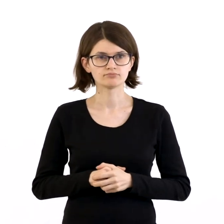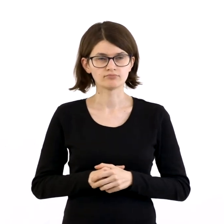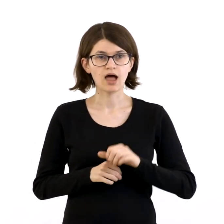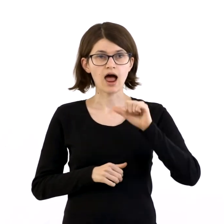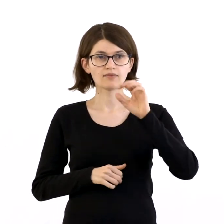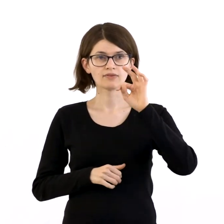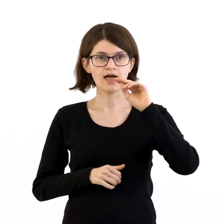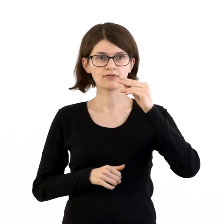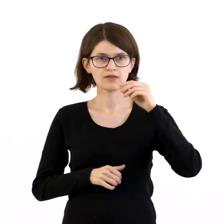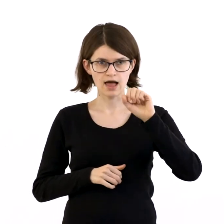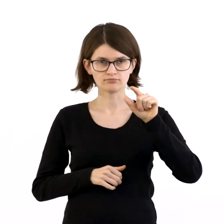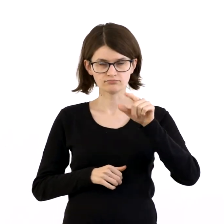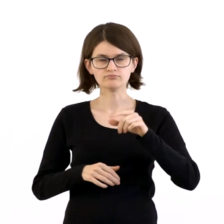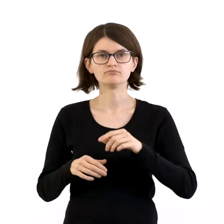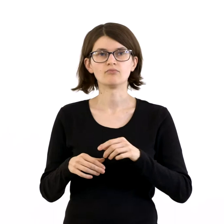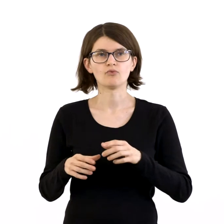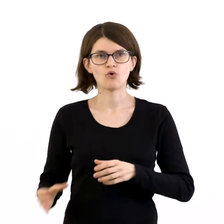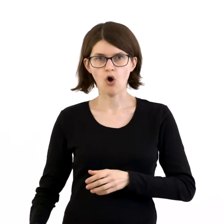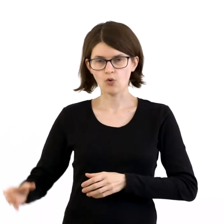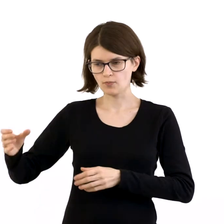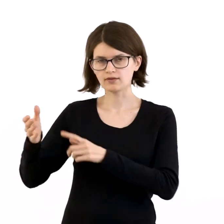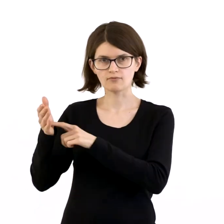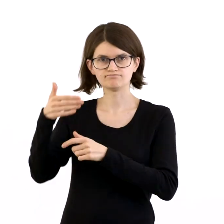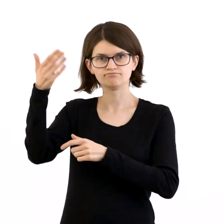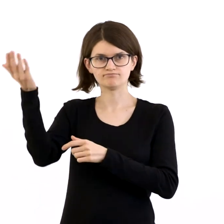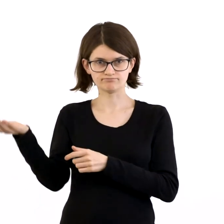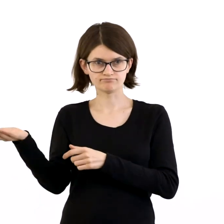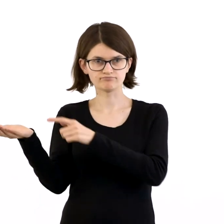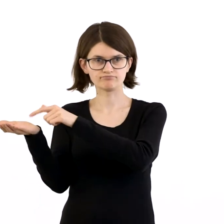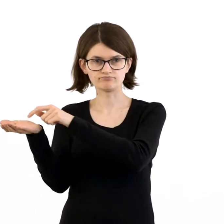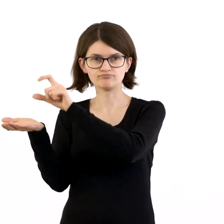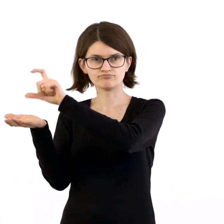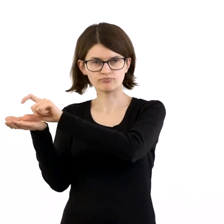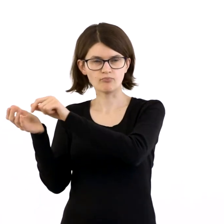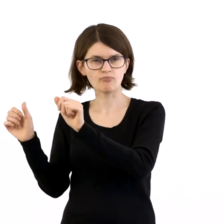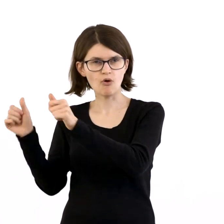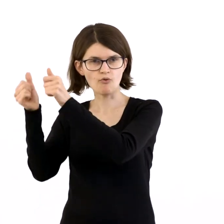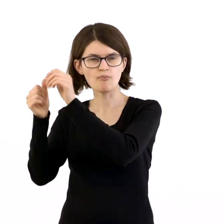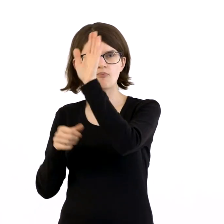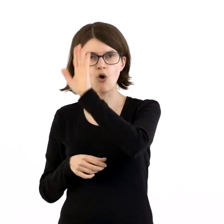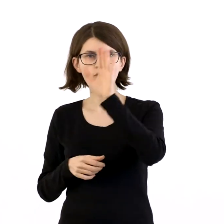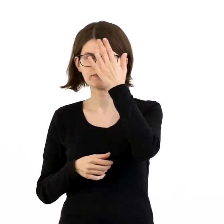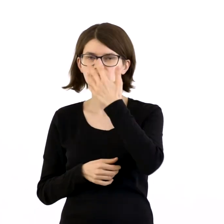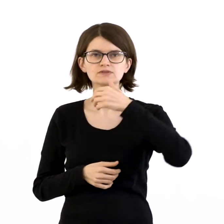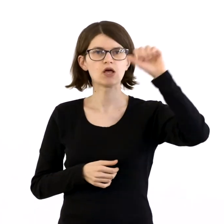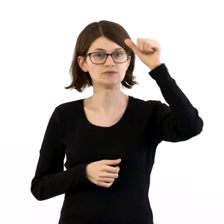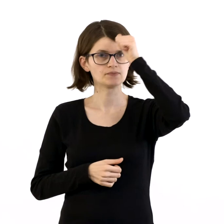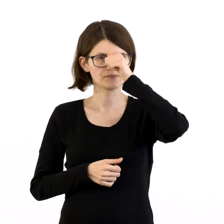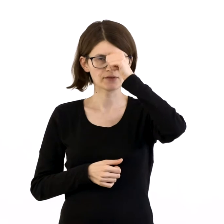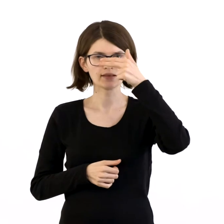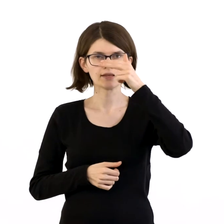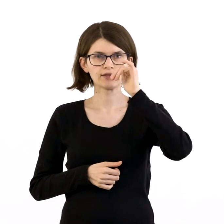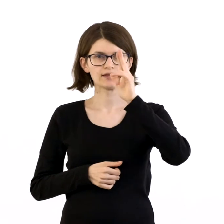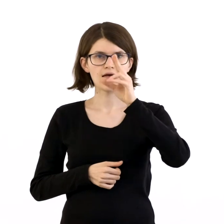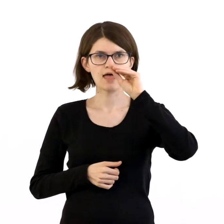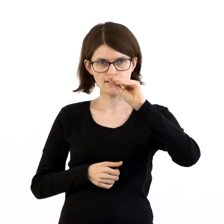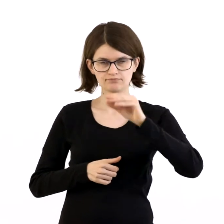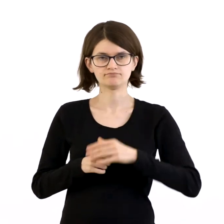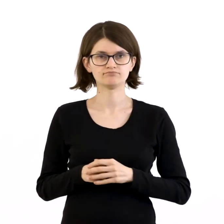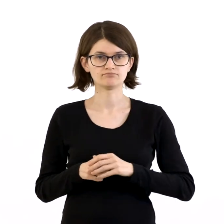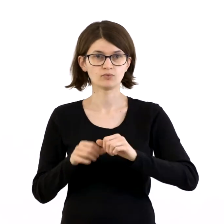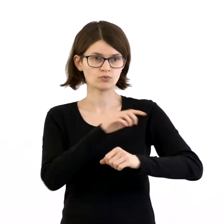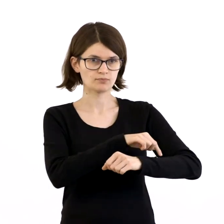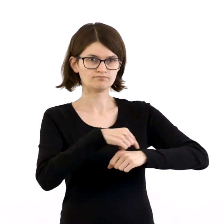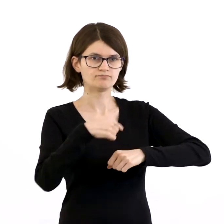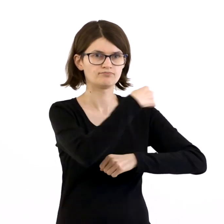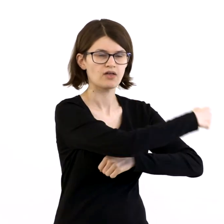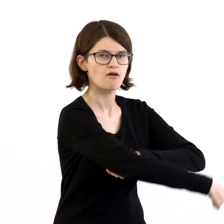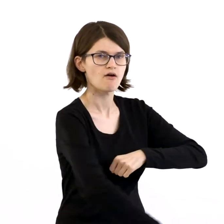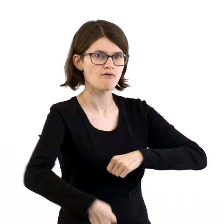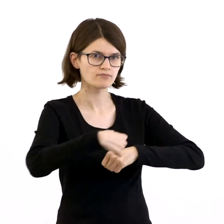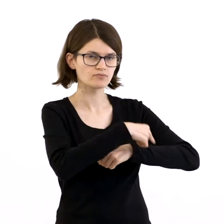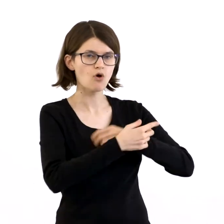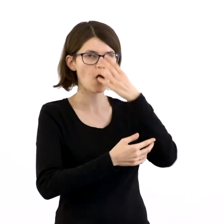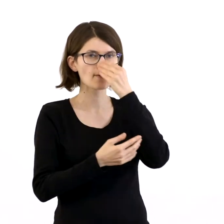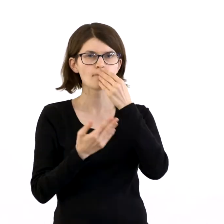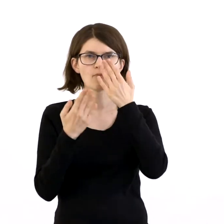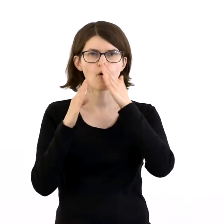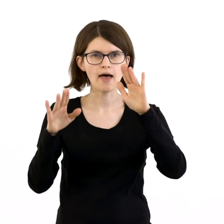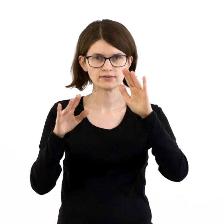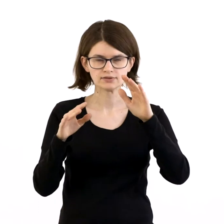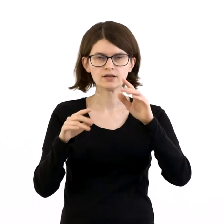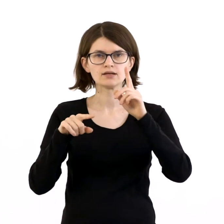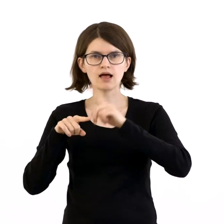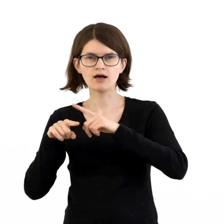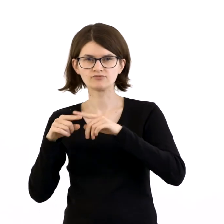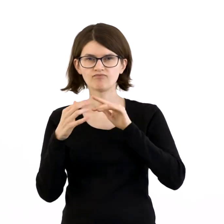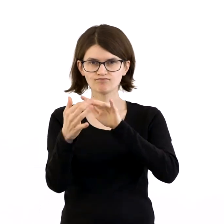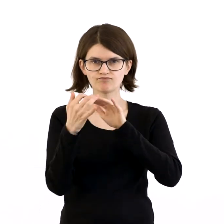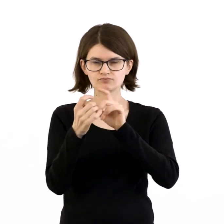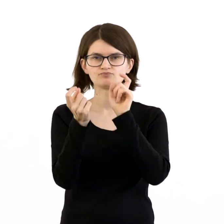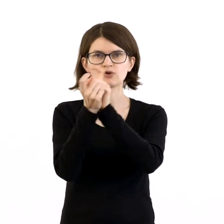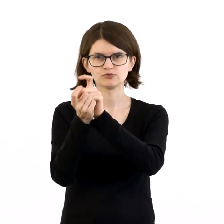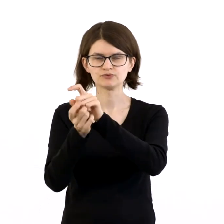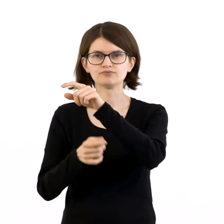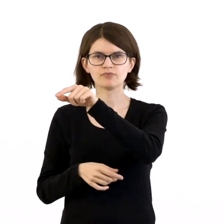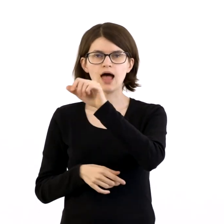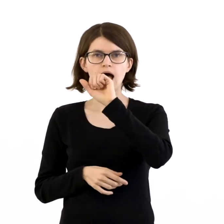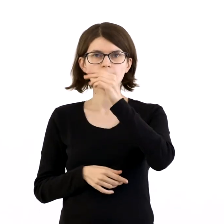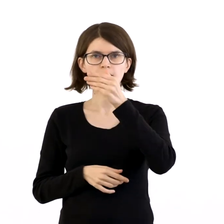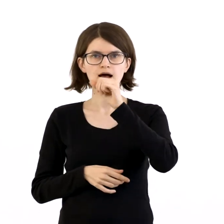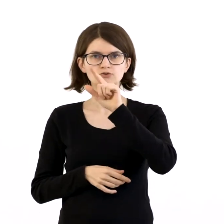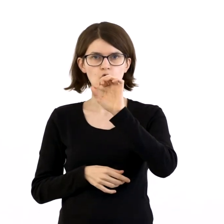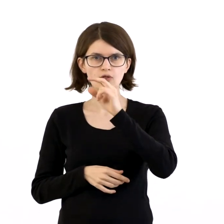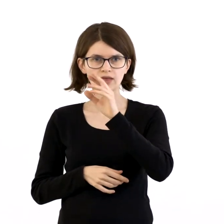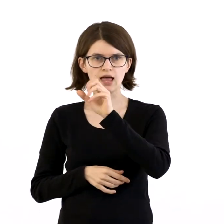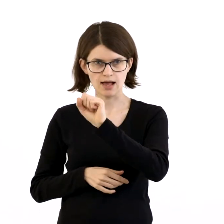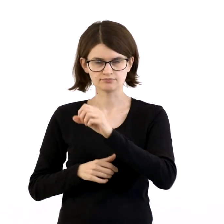Atena jedną rękę ma opartą o kolumienkę, na której stoi bogini Nike (bogini zwycięstwa), a w drugiej tarczę, na której przedstawieni są Grecy walczący z Amazonkami.